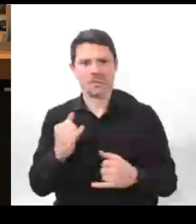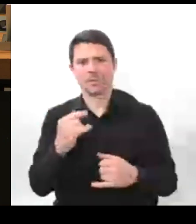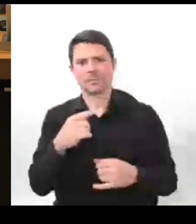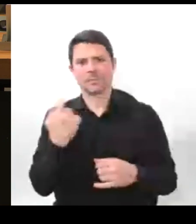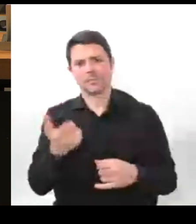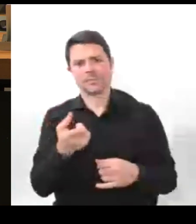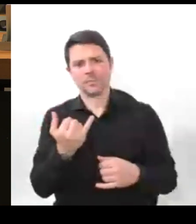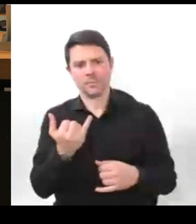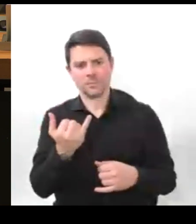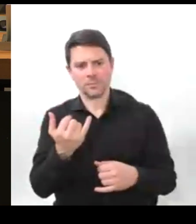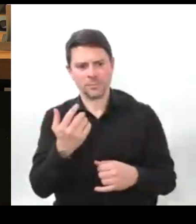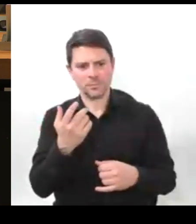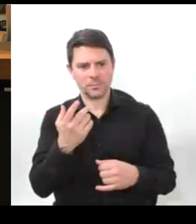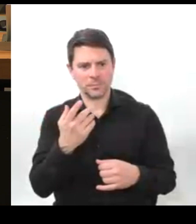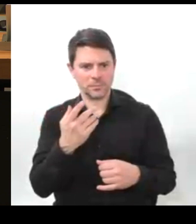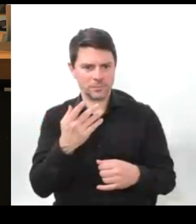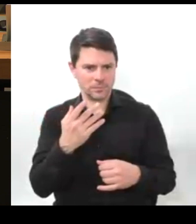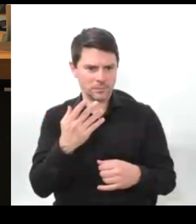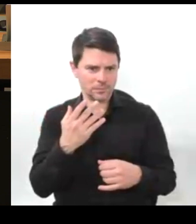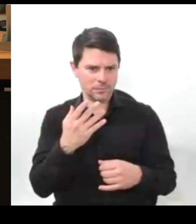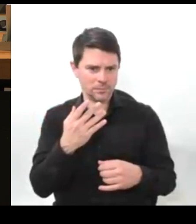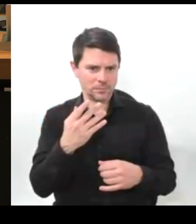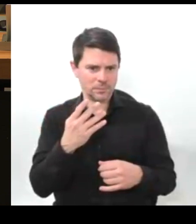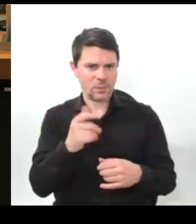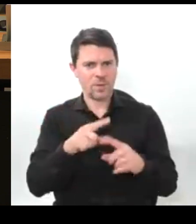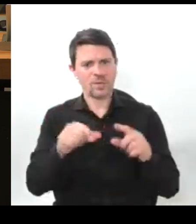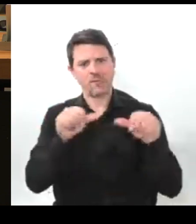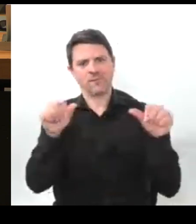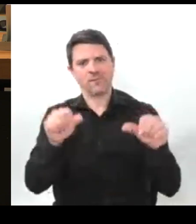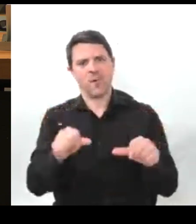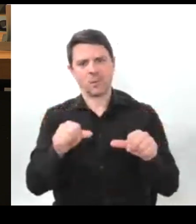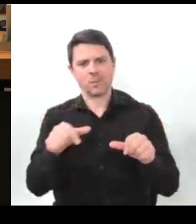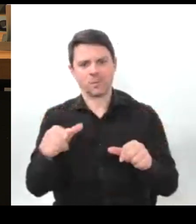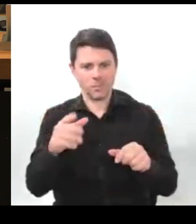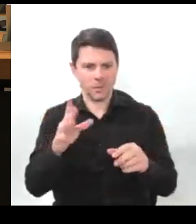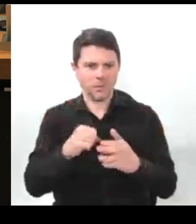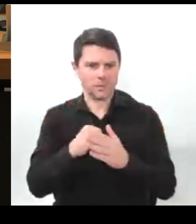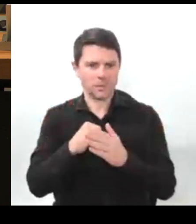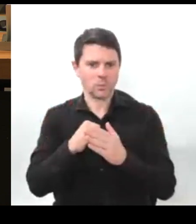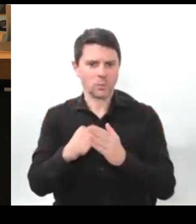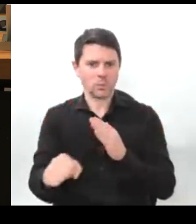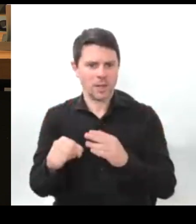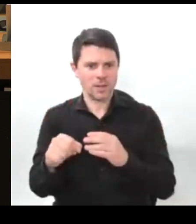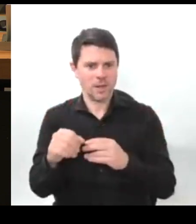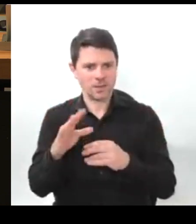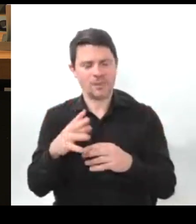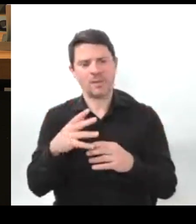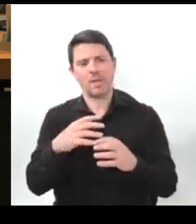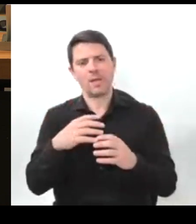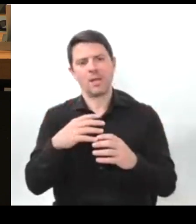Sie finden im öffentlichen Bauten de facto keine Solardächer. Und wir können nicht darauf warten, bis die irgendwann